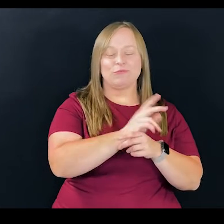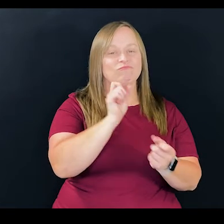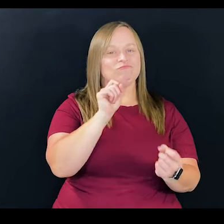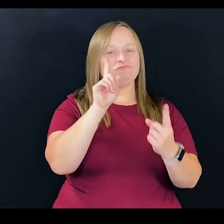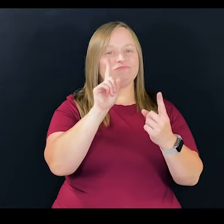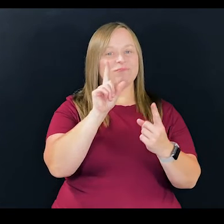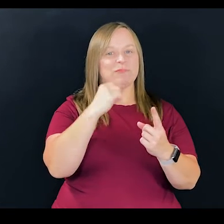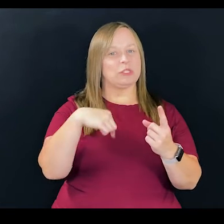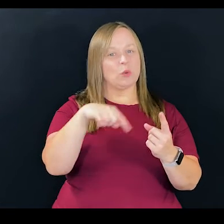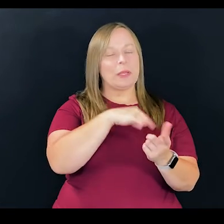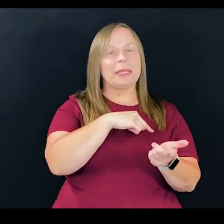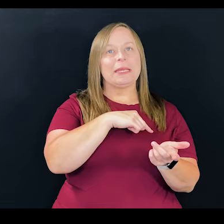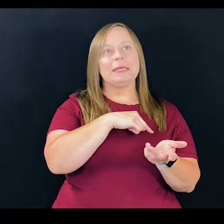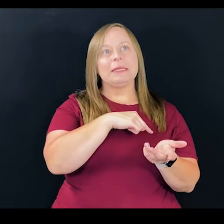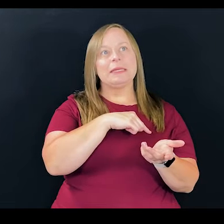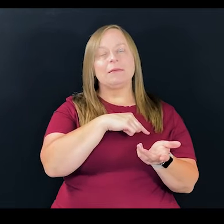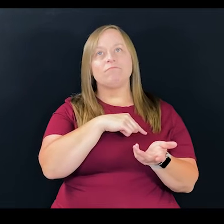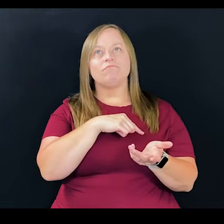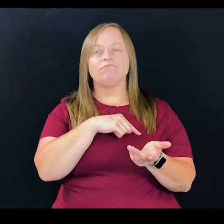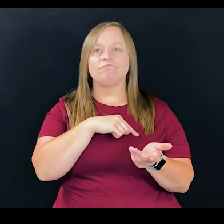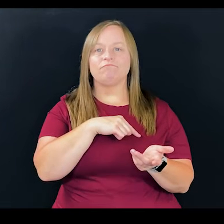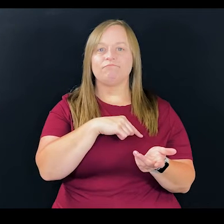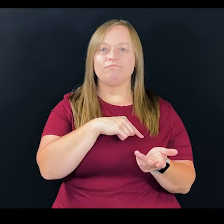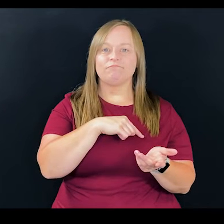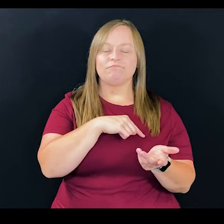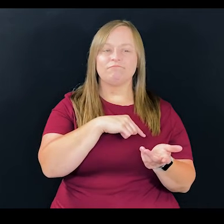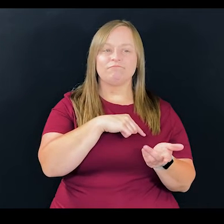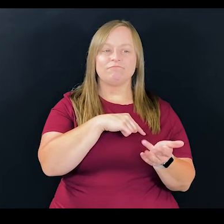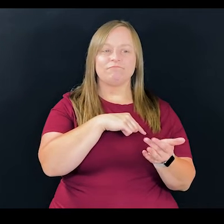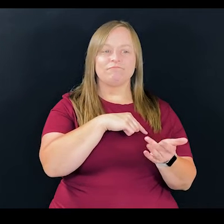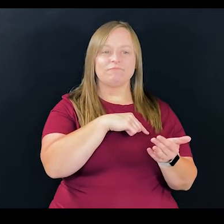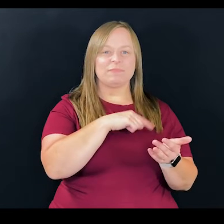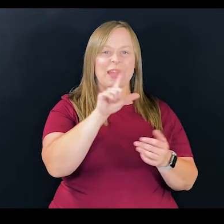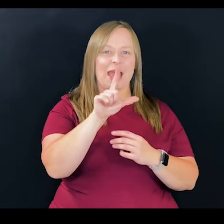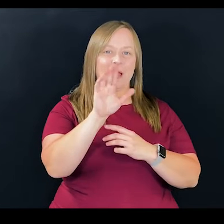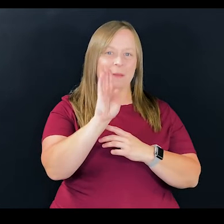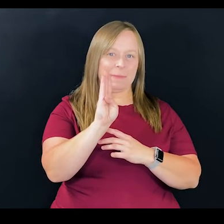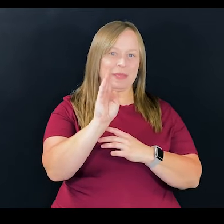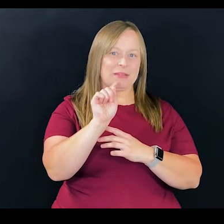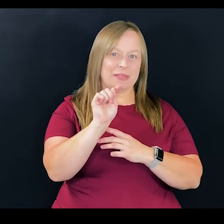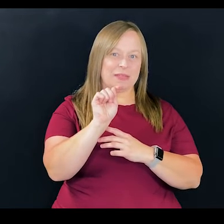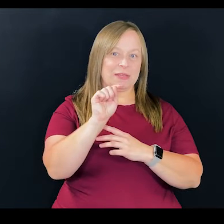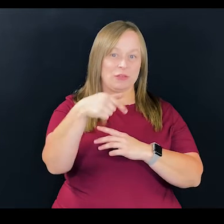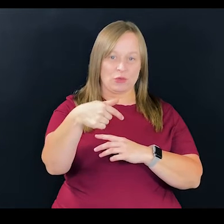también ha sido usado también para entender lo que nosotros,